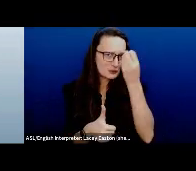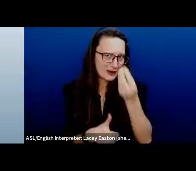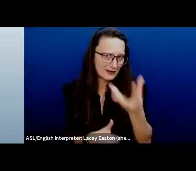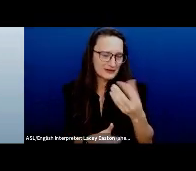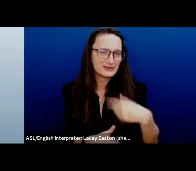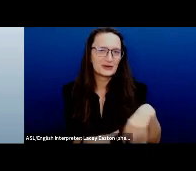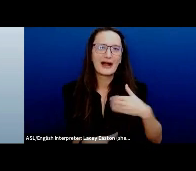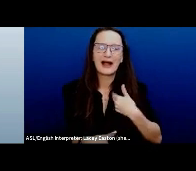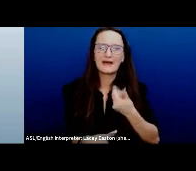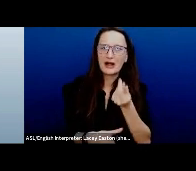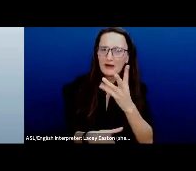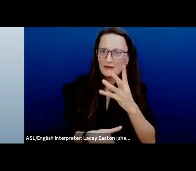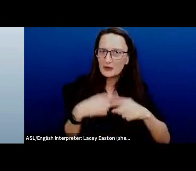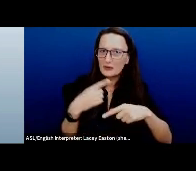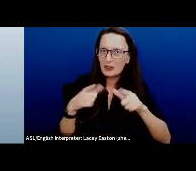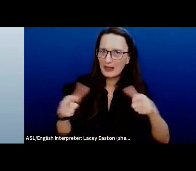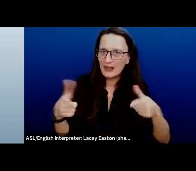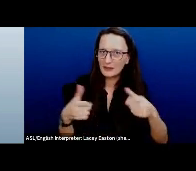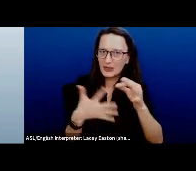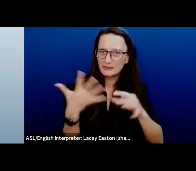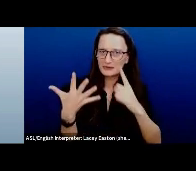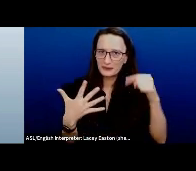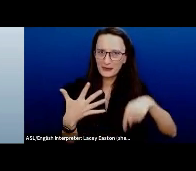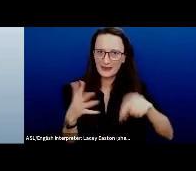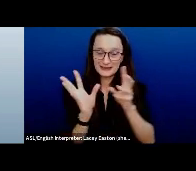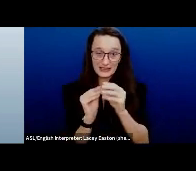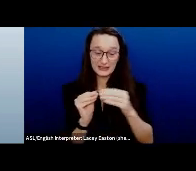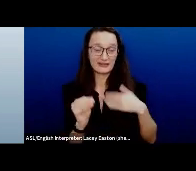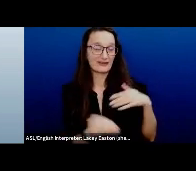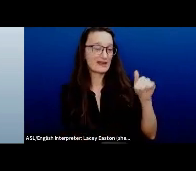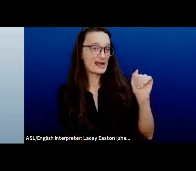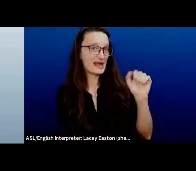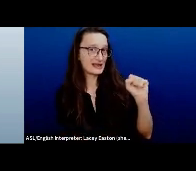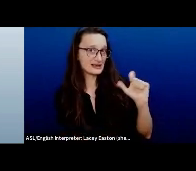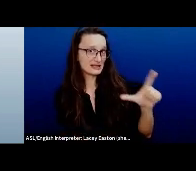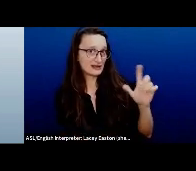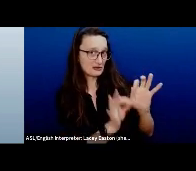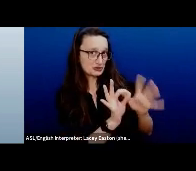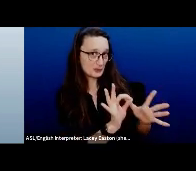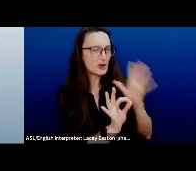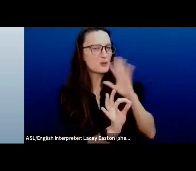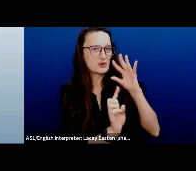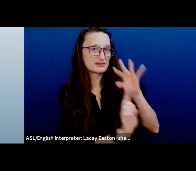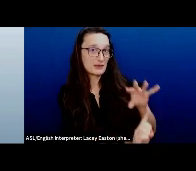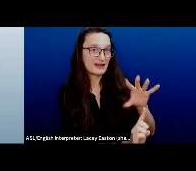lenguaje de señas americano que estaremos destacando y subtítulos traducidos a los que se puede acceder